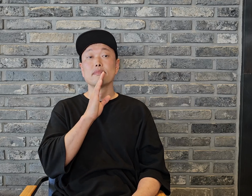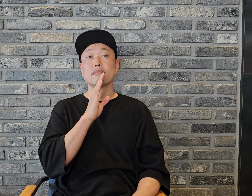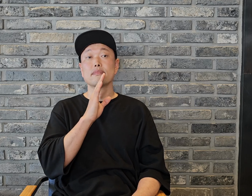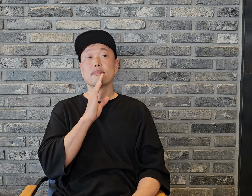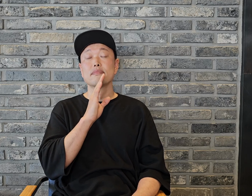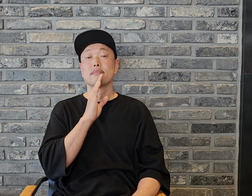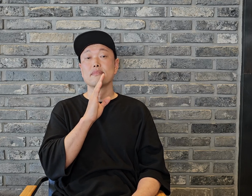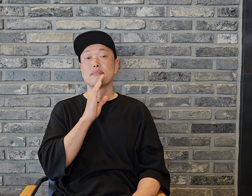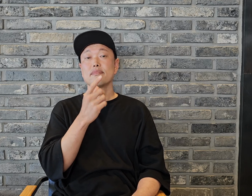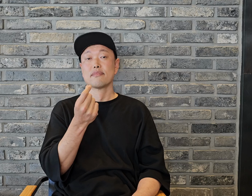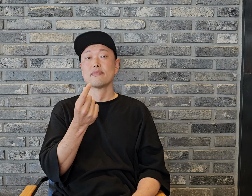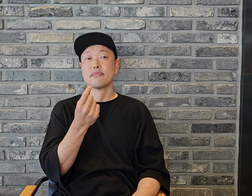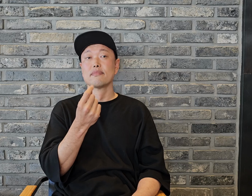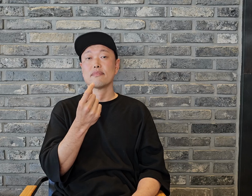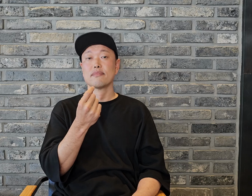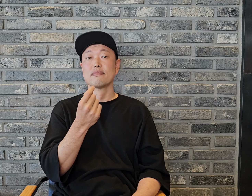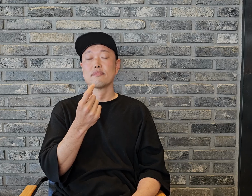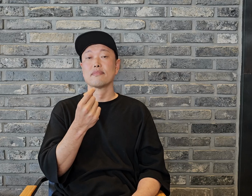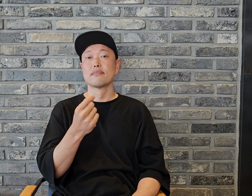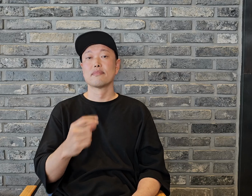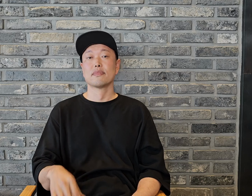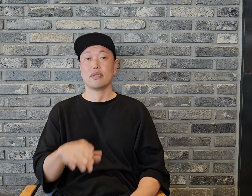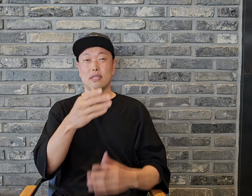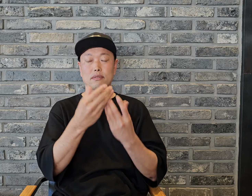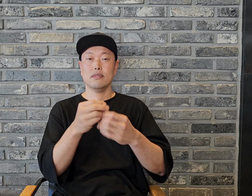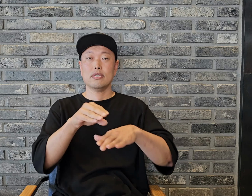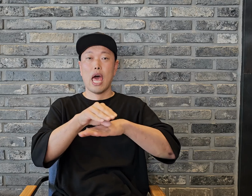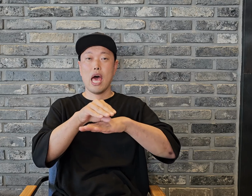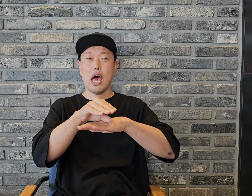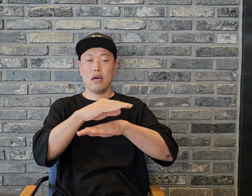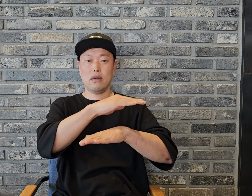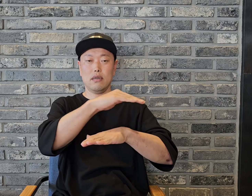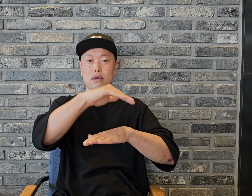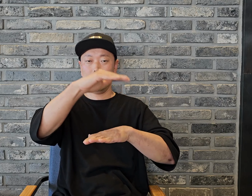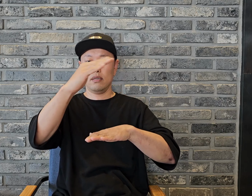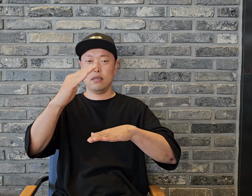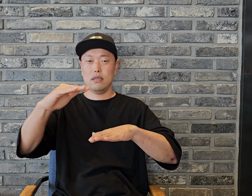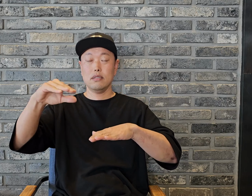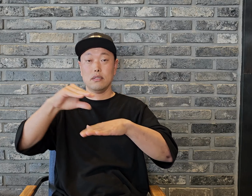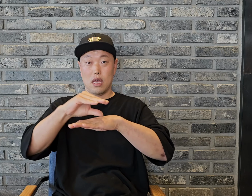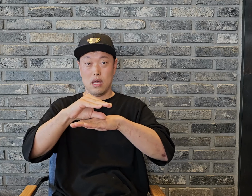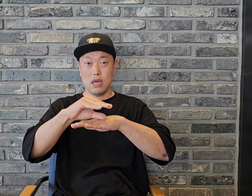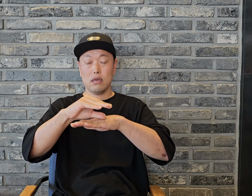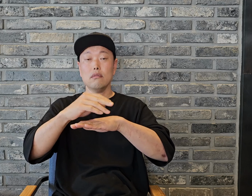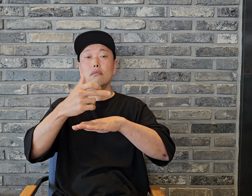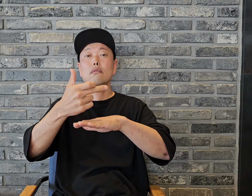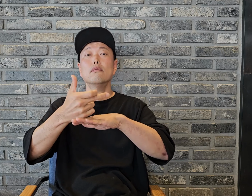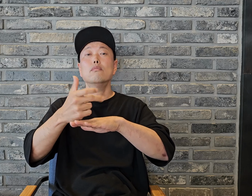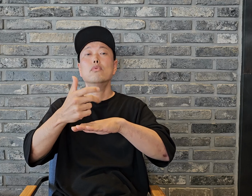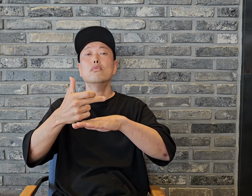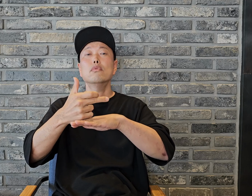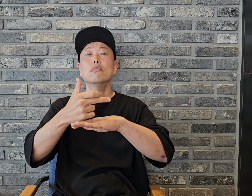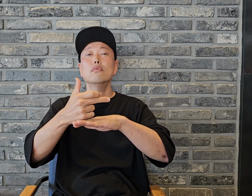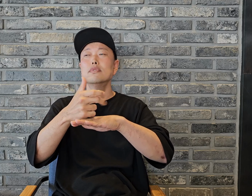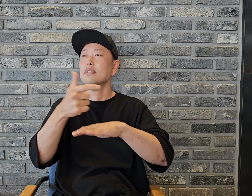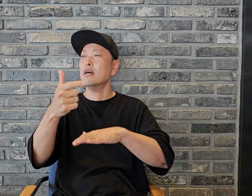？ そうです、よく分かりました。 車を例に挙げてみましょう。 車の形状はこんな感じです。 これは何ですか？